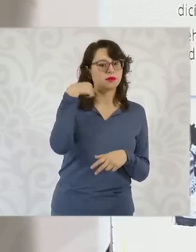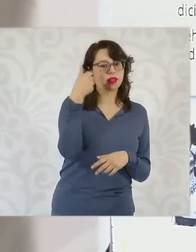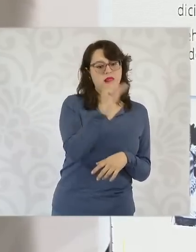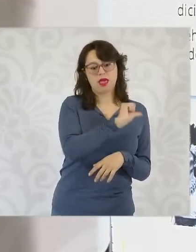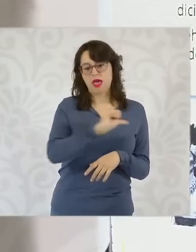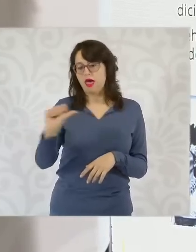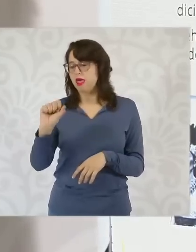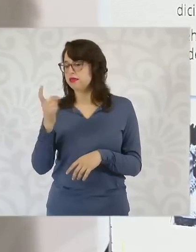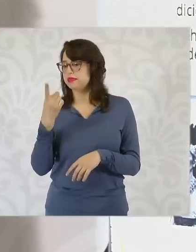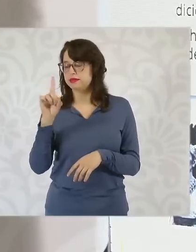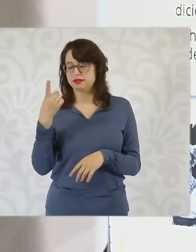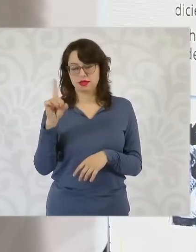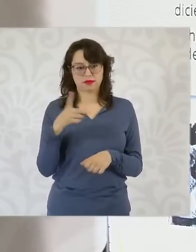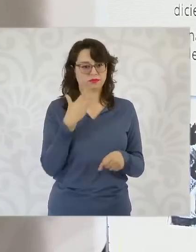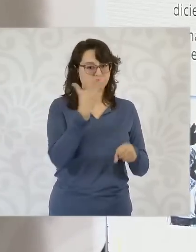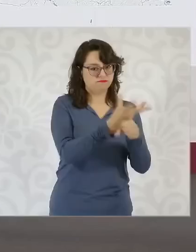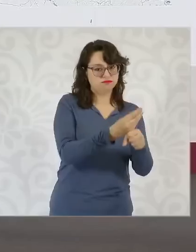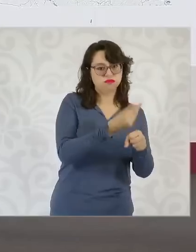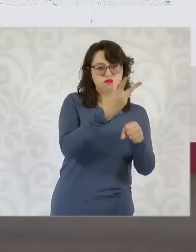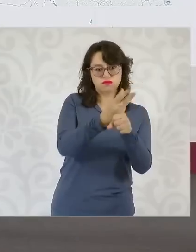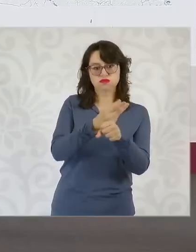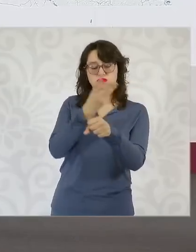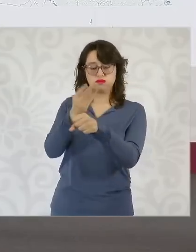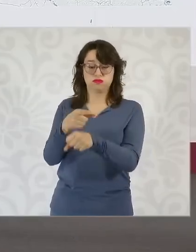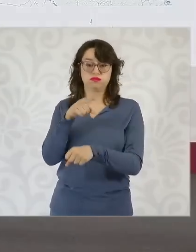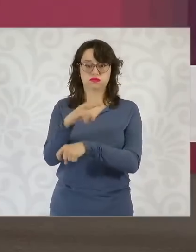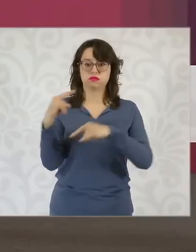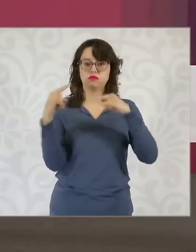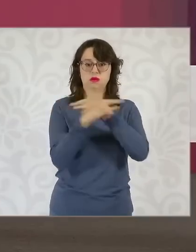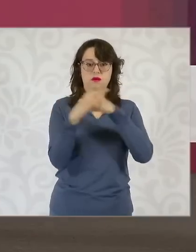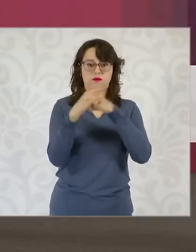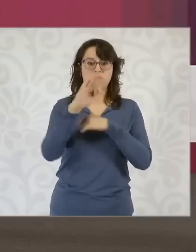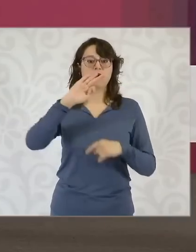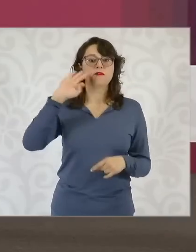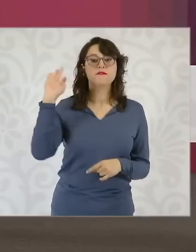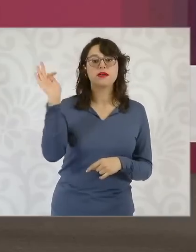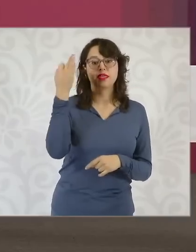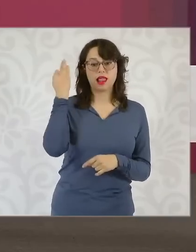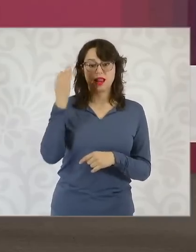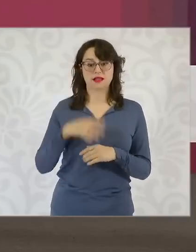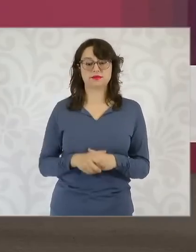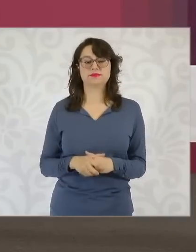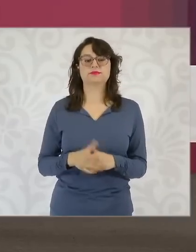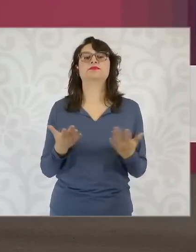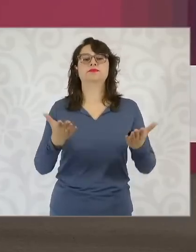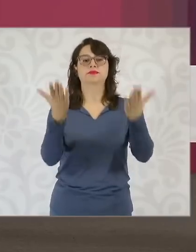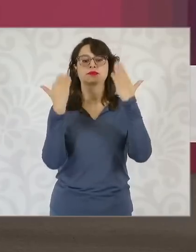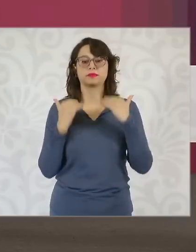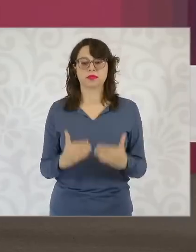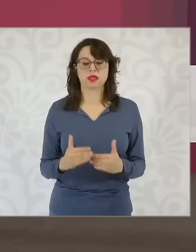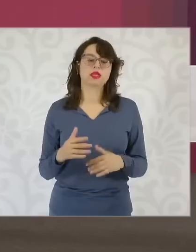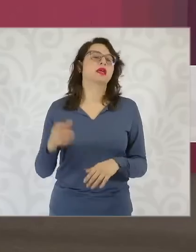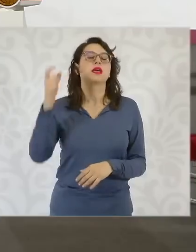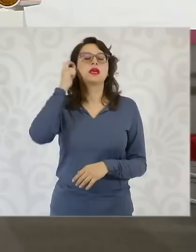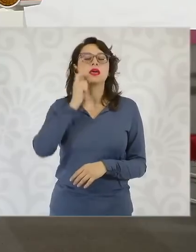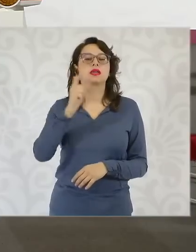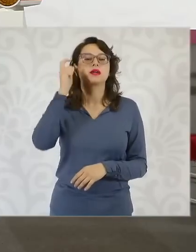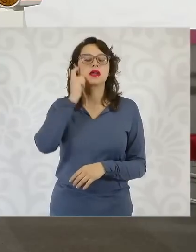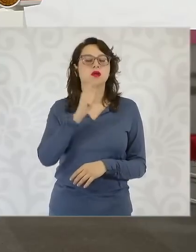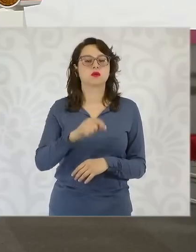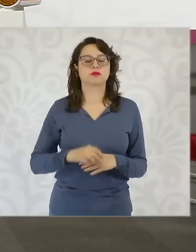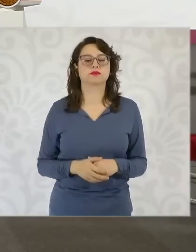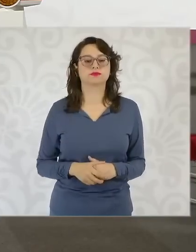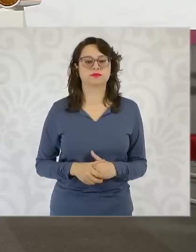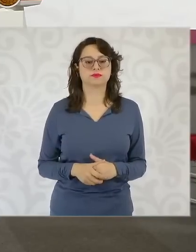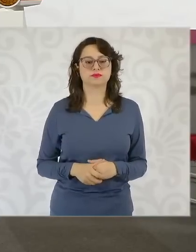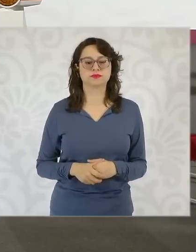y rehabilitación de una carretera federal la siguiente y pasamos al Estado de Guerrero todo